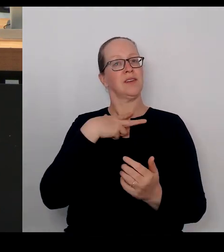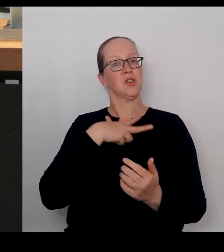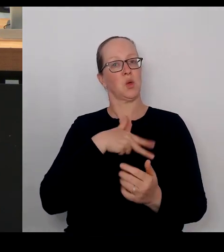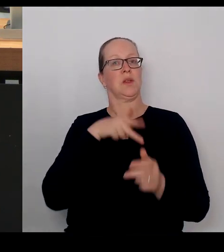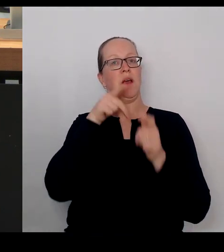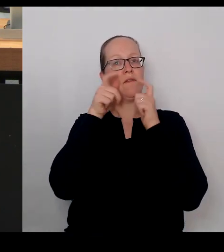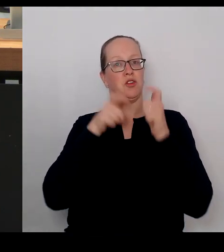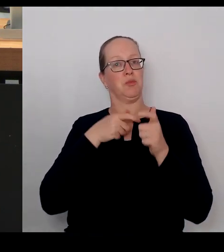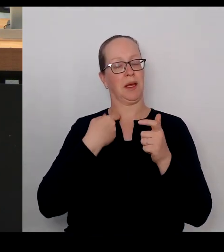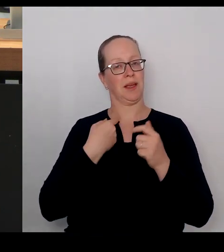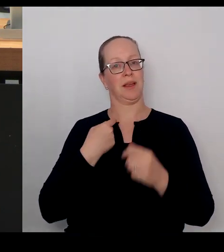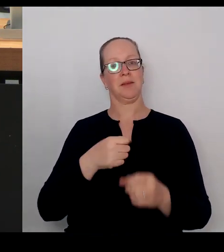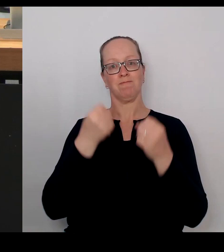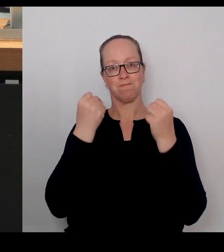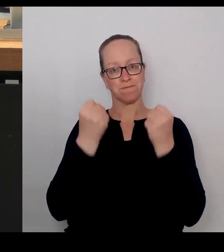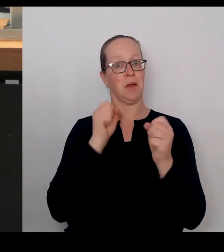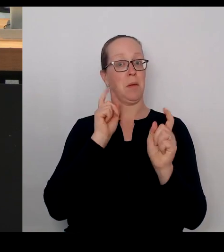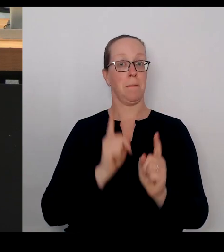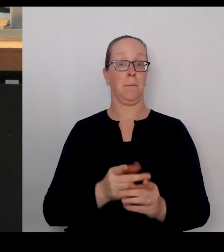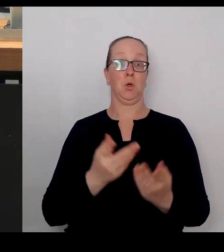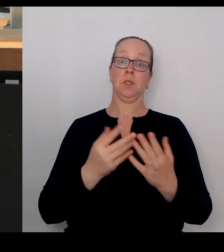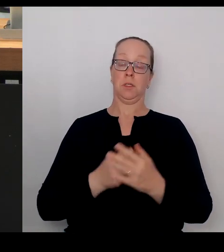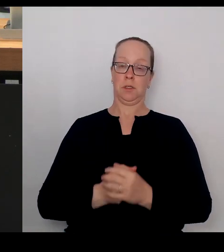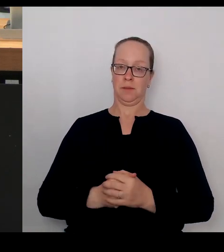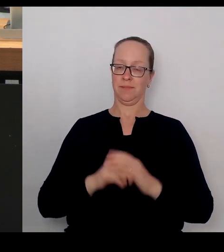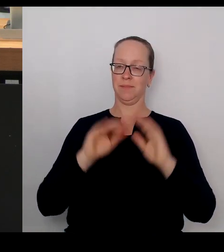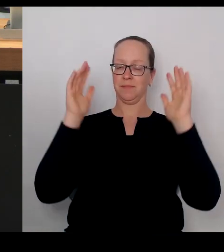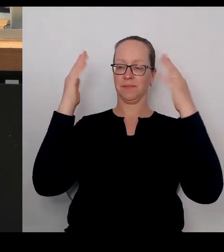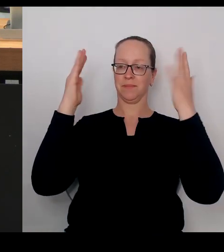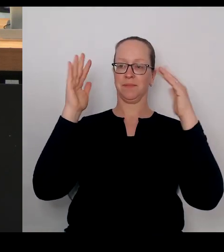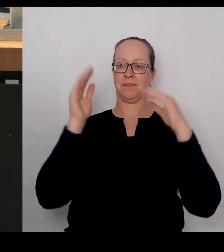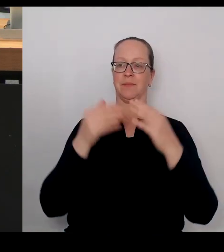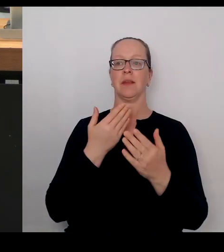Deshalb habe ich mich gefreut liebe Koalition, dass Sie das Thema grundsätzlich aufgreifen.